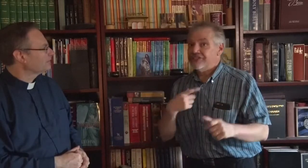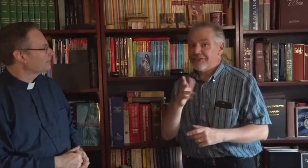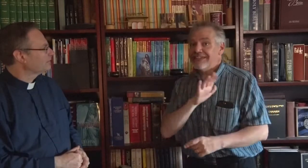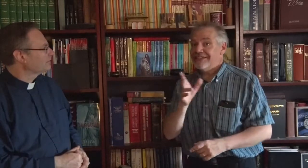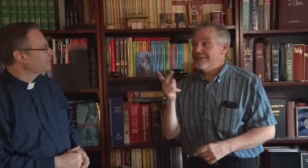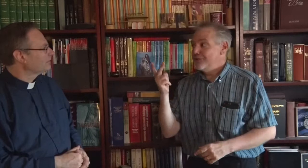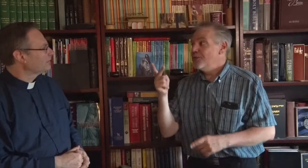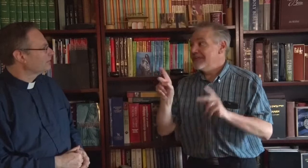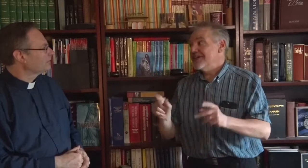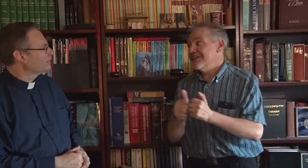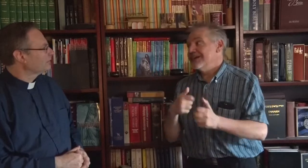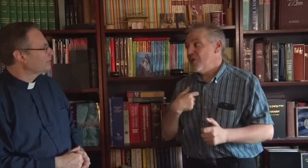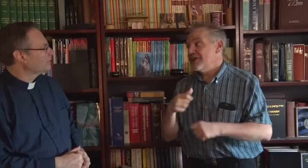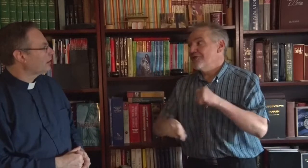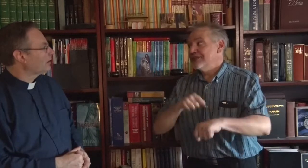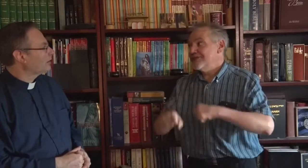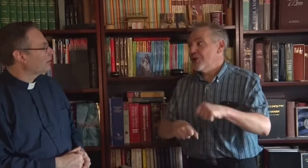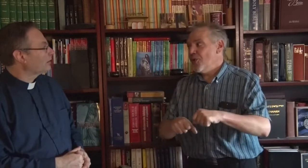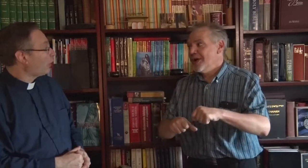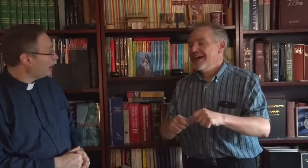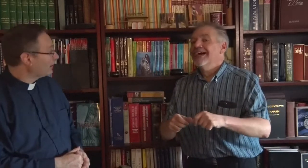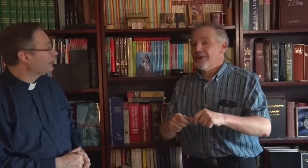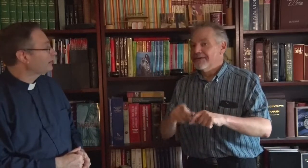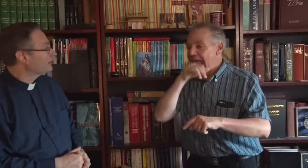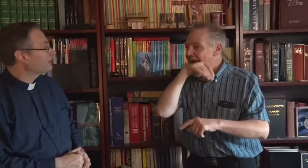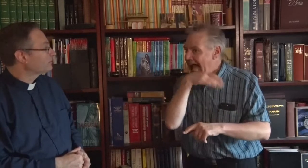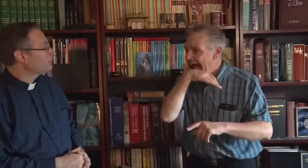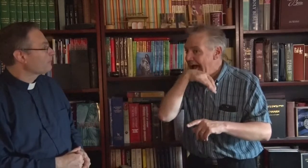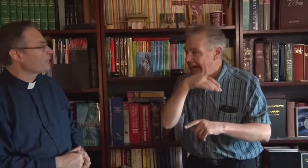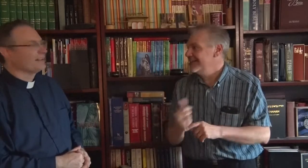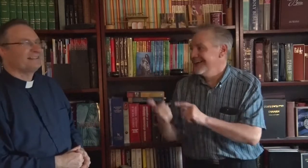j’avais 2 personnes avec moi qui ont fait du vélo. Ah oui? Ahhhhh!!